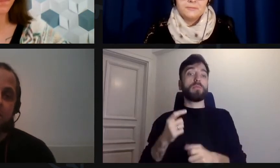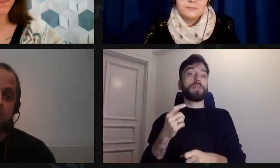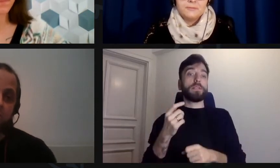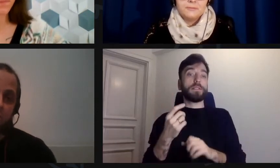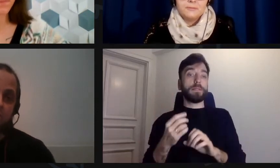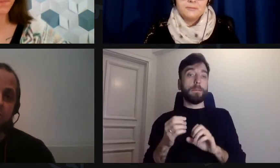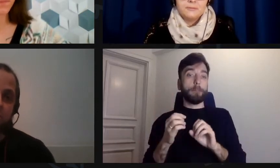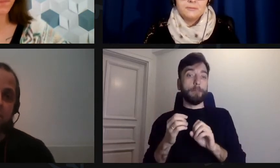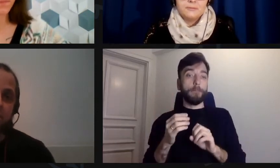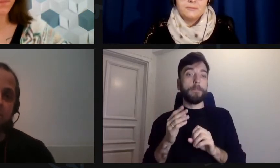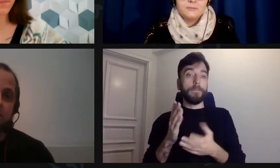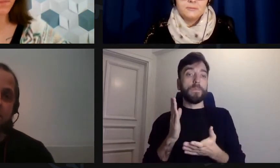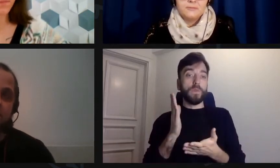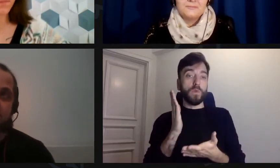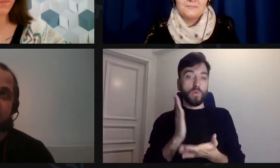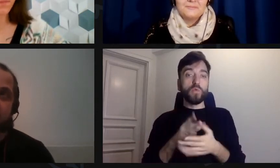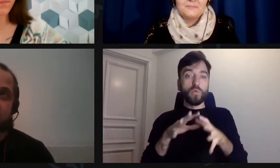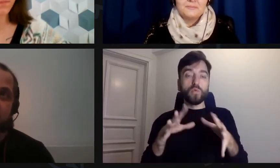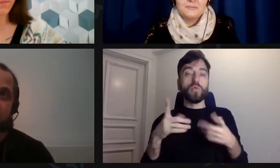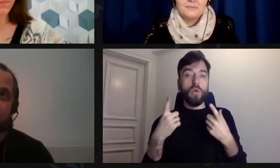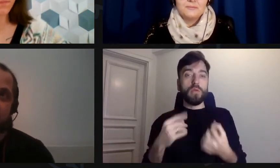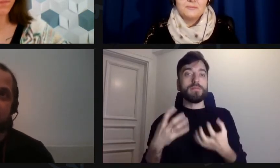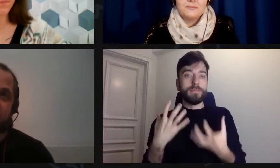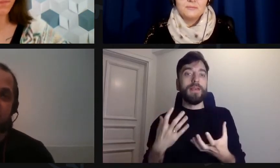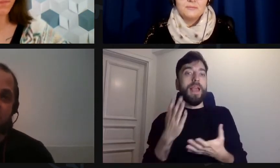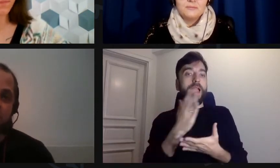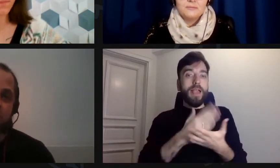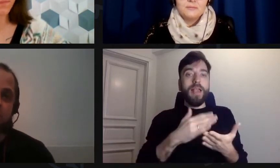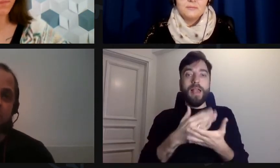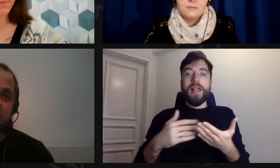albo dużo osób chce się tym dzielić i tworzy jakieś swoje pomysły.